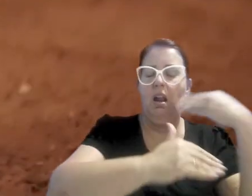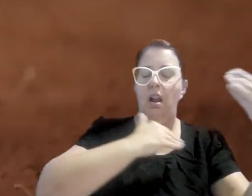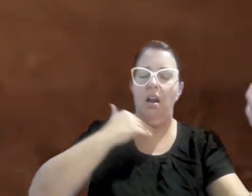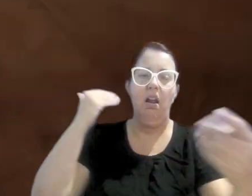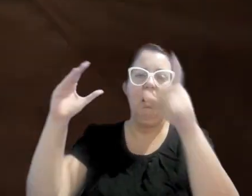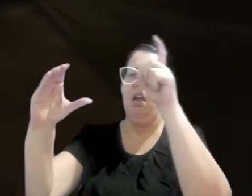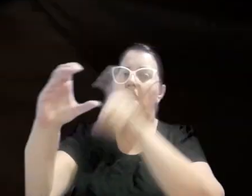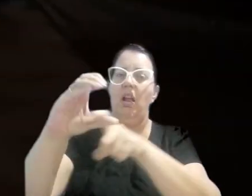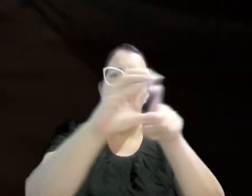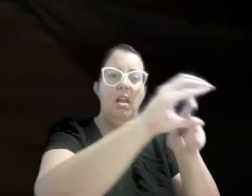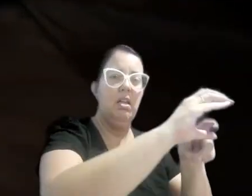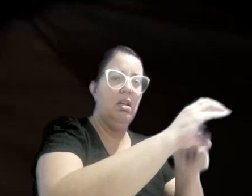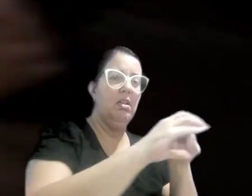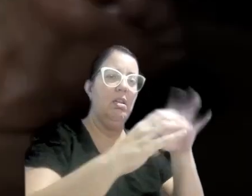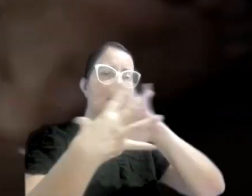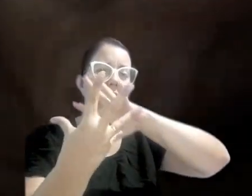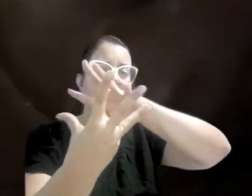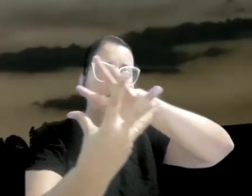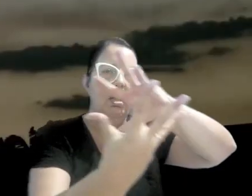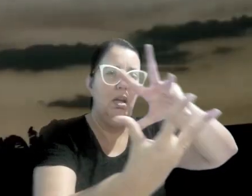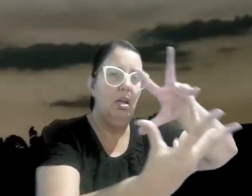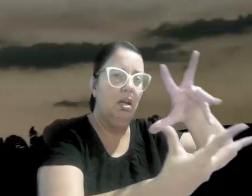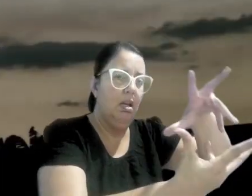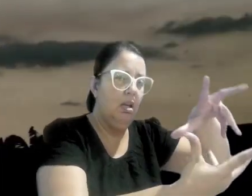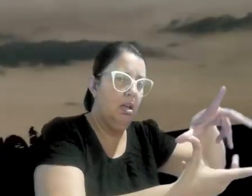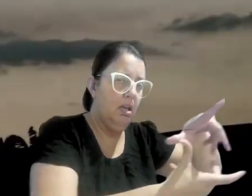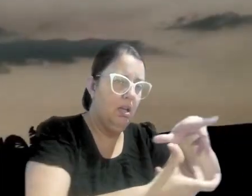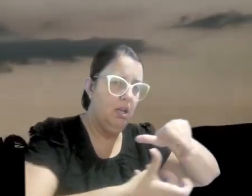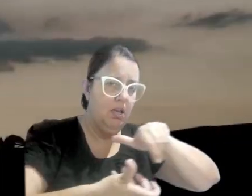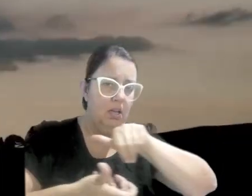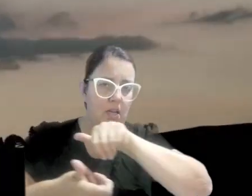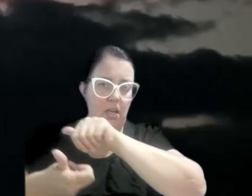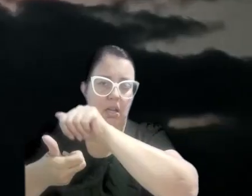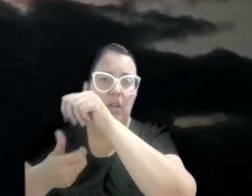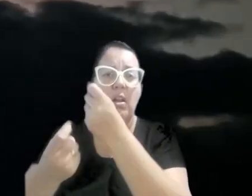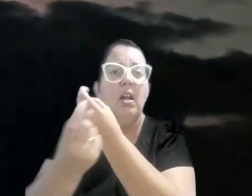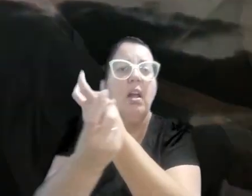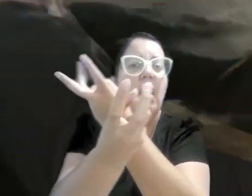É dívida eterna com a nossa casa, nossa Terra